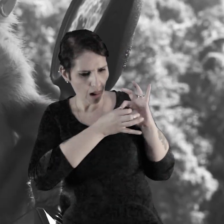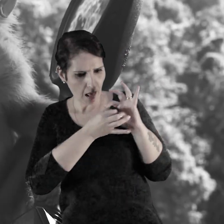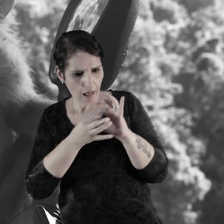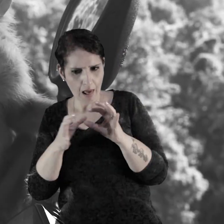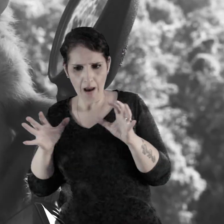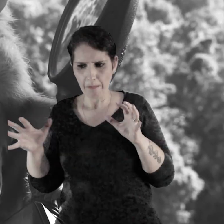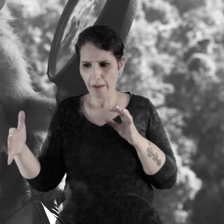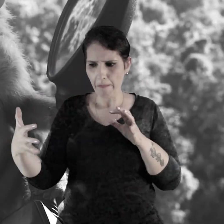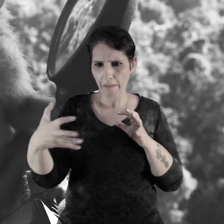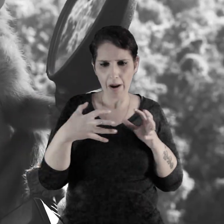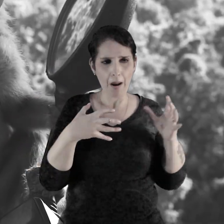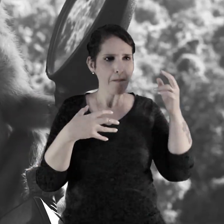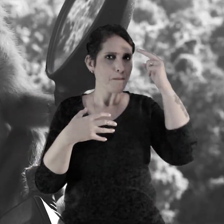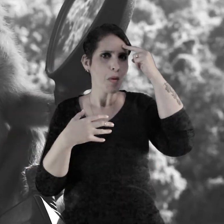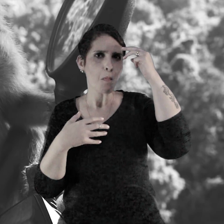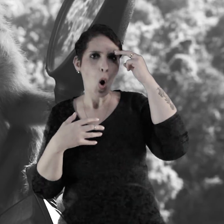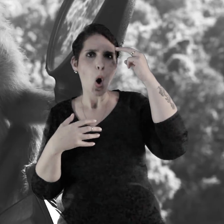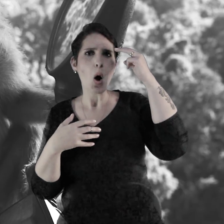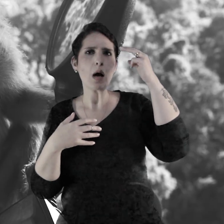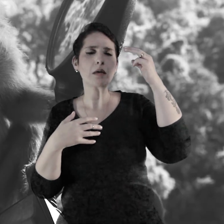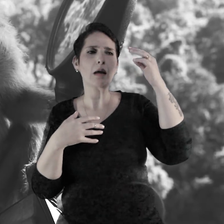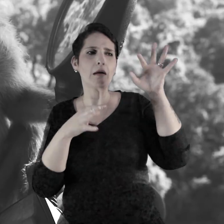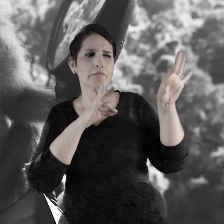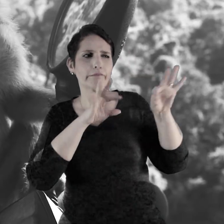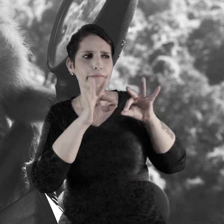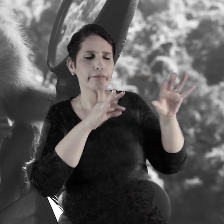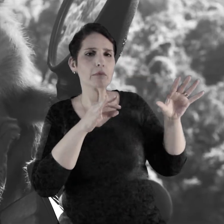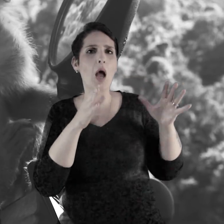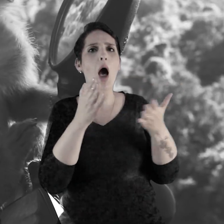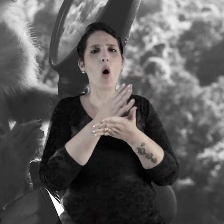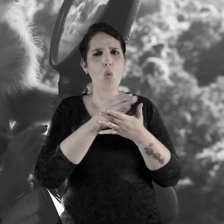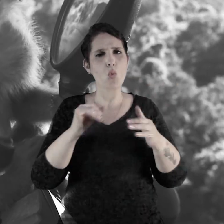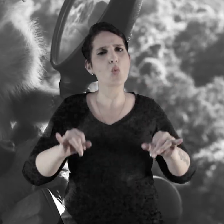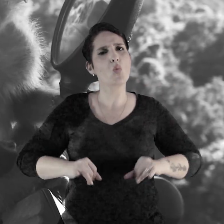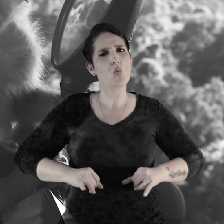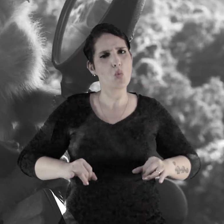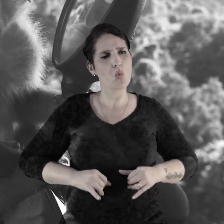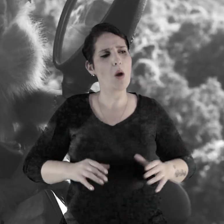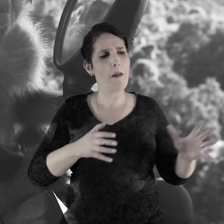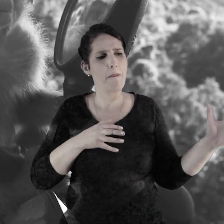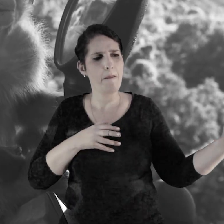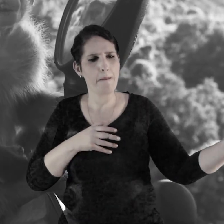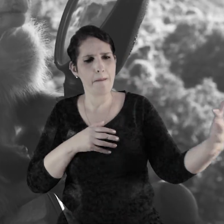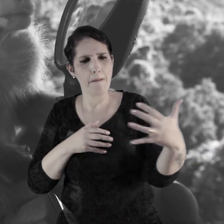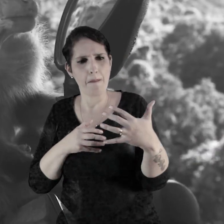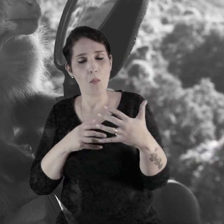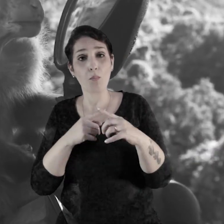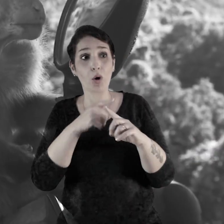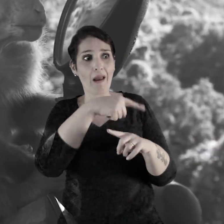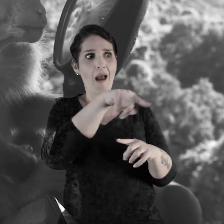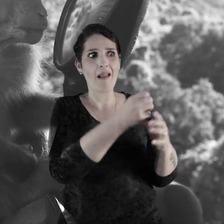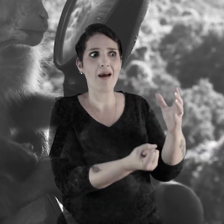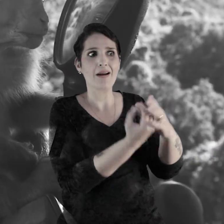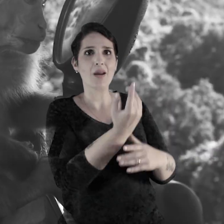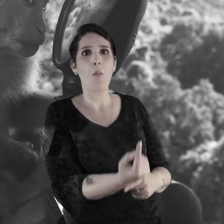junto com algumas memórias seletivas e muitas vezes dolorosas, que criam um passado com o qual se identificar.